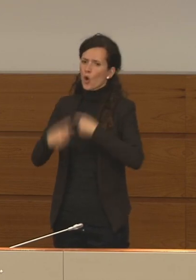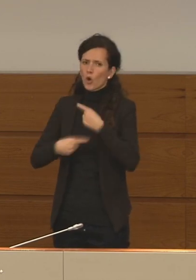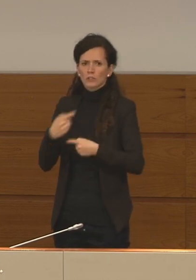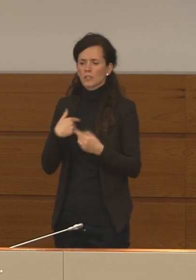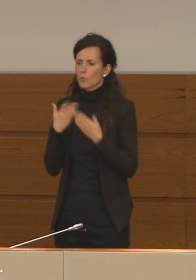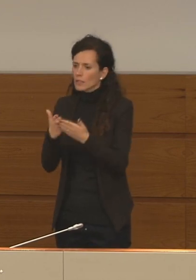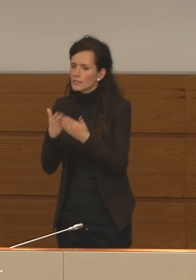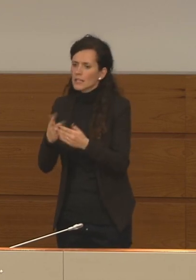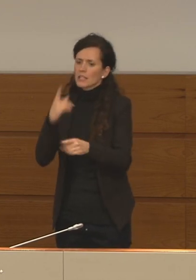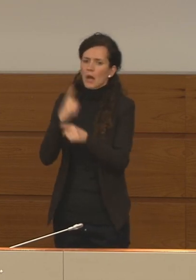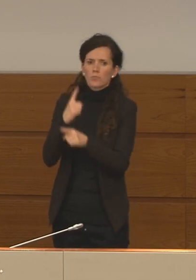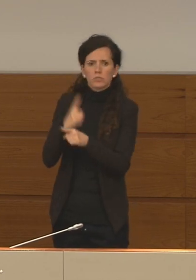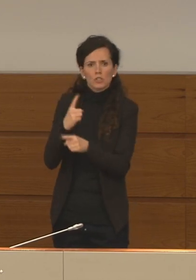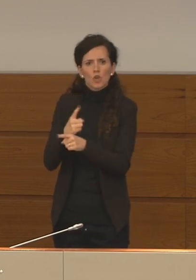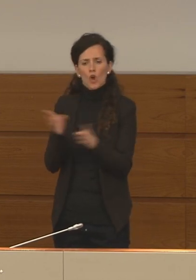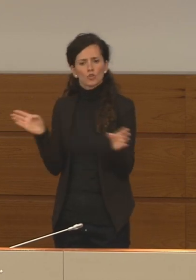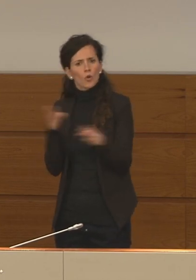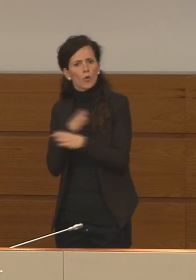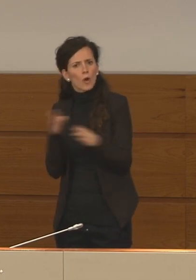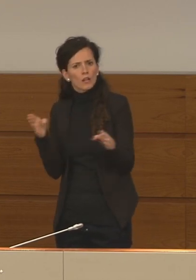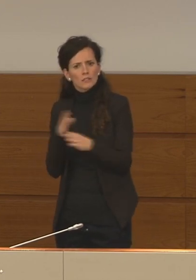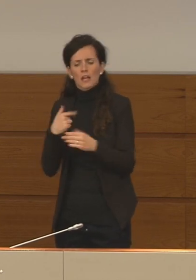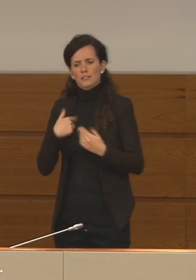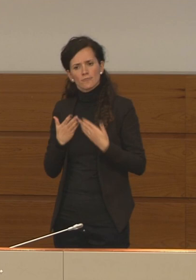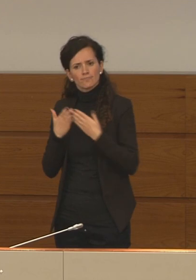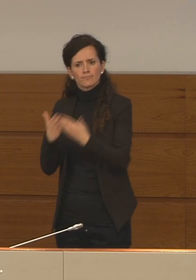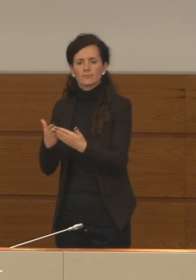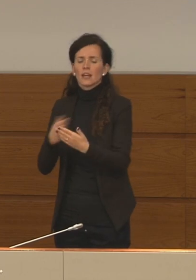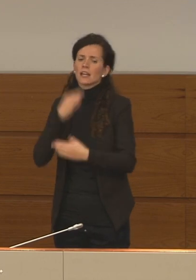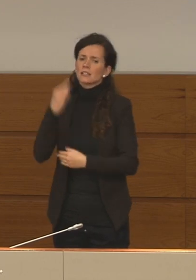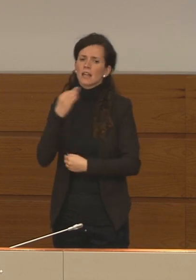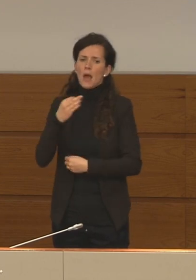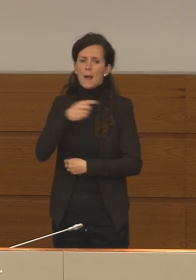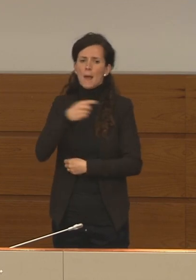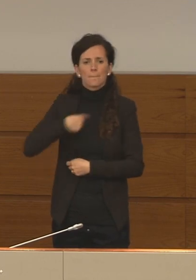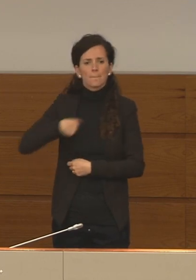bisogno di assistenza e qui voglio sempre ringraziare le